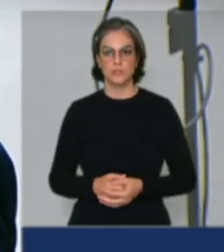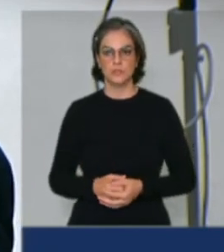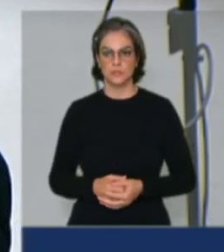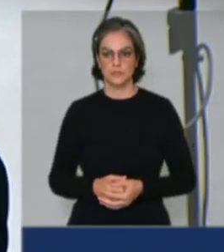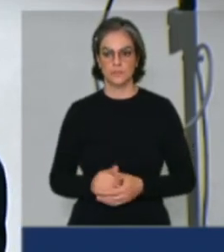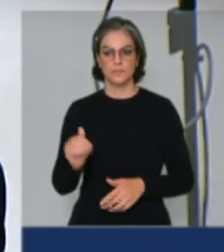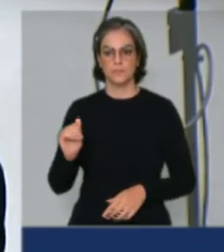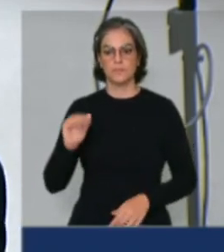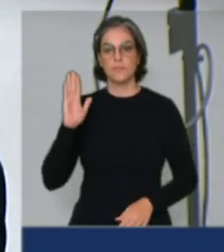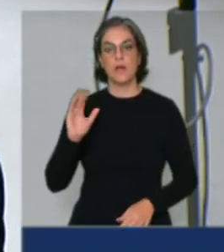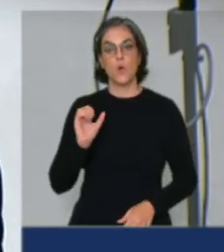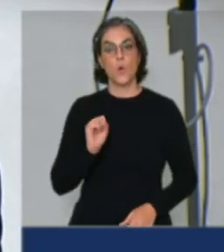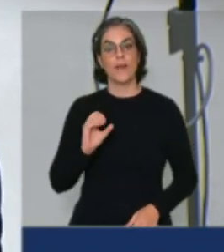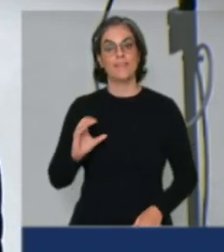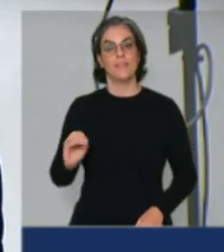DE 80 PREFEITOS DA BAHIA. ATRAVÀS DE NOSSO PRESIDENTE